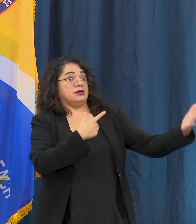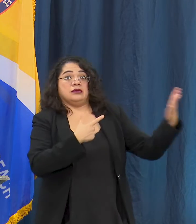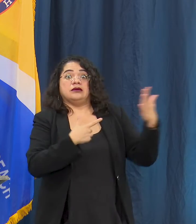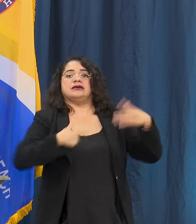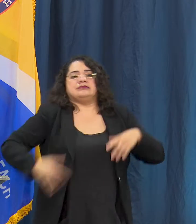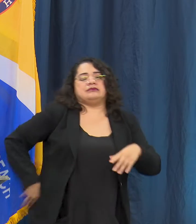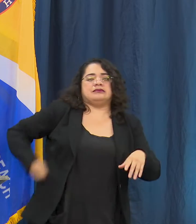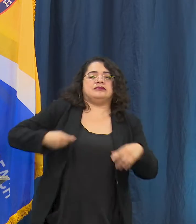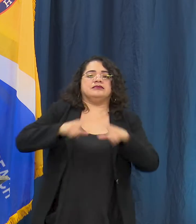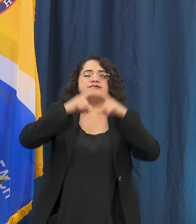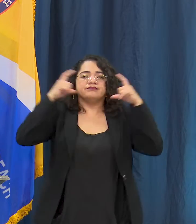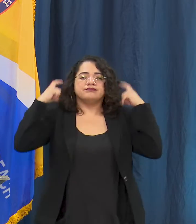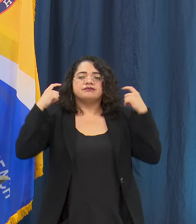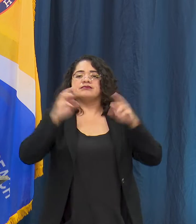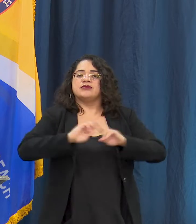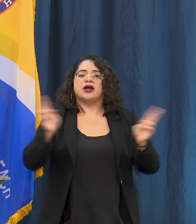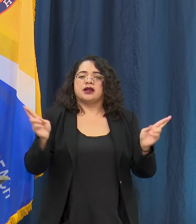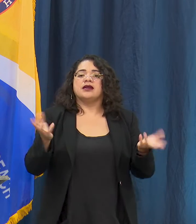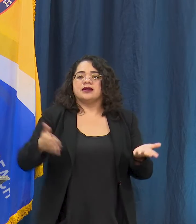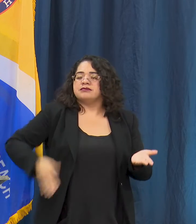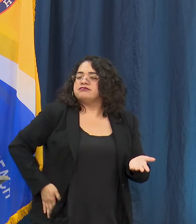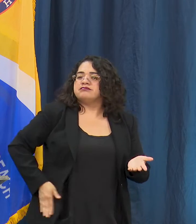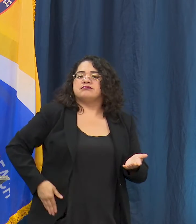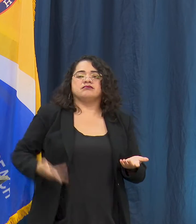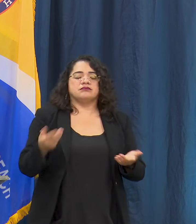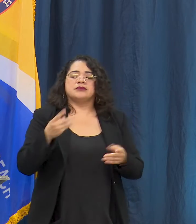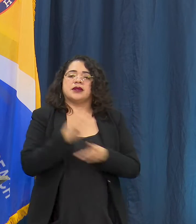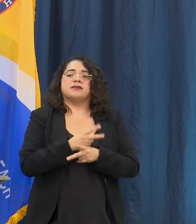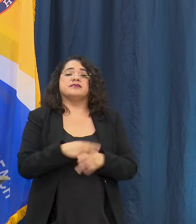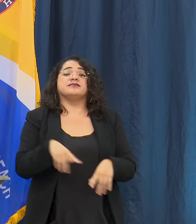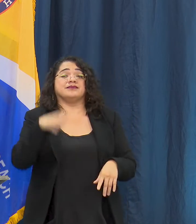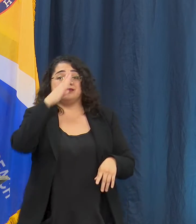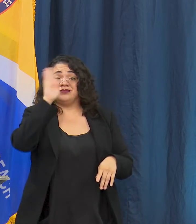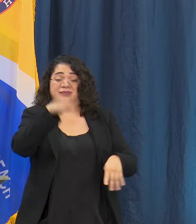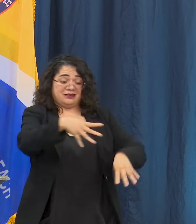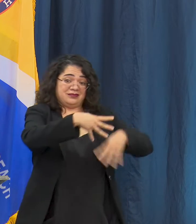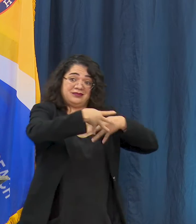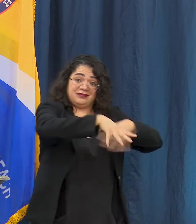el problema con las demonstrations indeed o que estan a son son lugar a